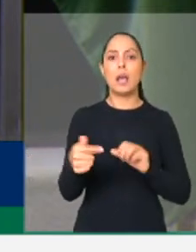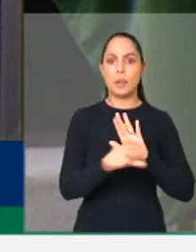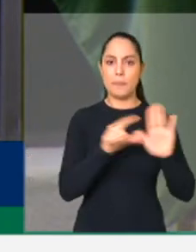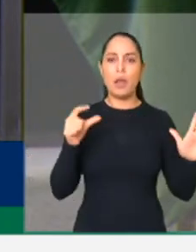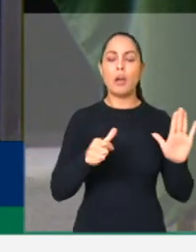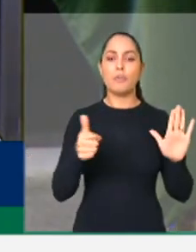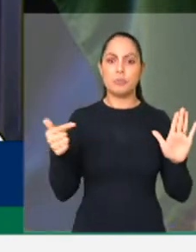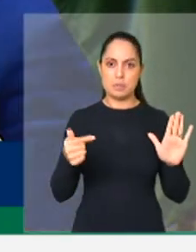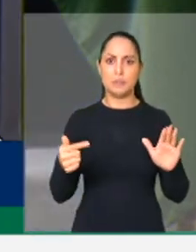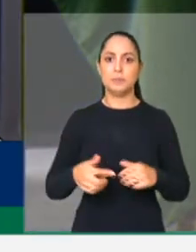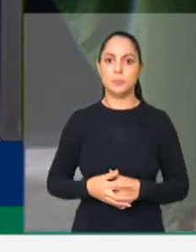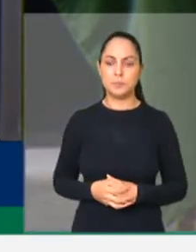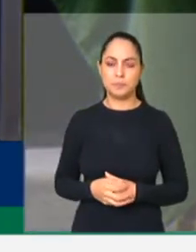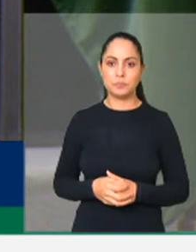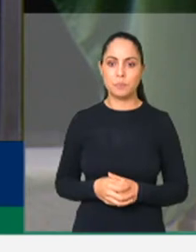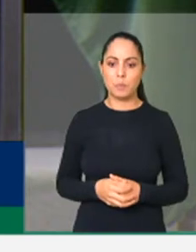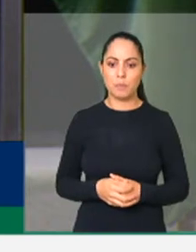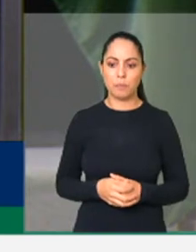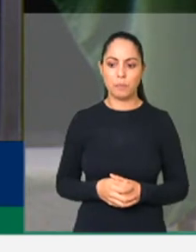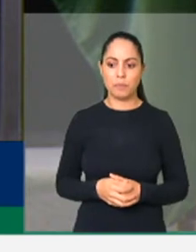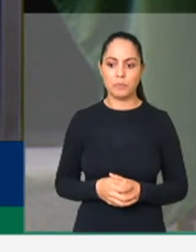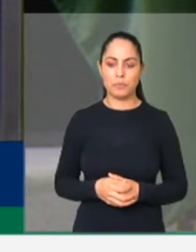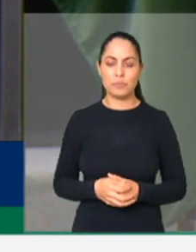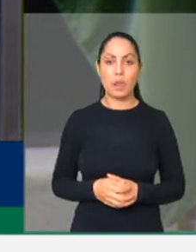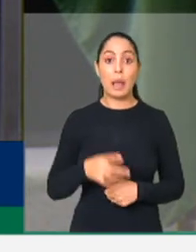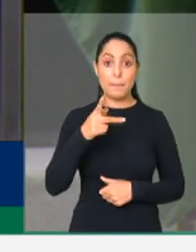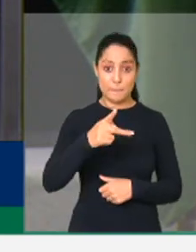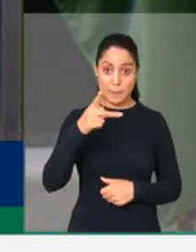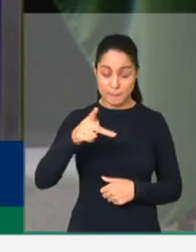GOVERNAMENTAIS E SEUS OBJETIVOS. NO QUE SE REFERE A LEI DE DIRETRIZES